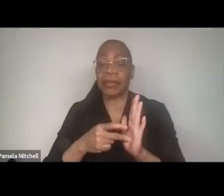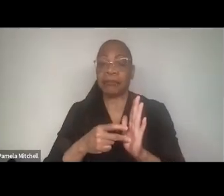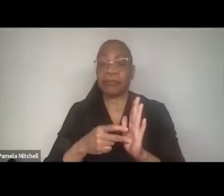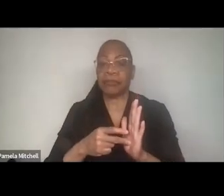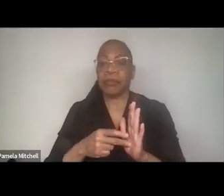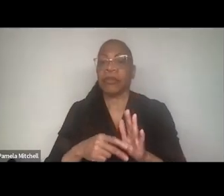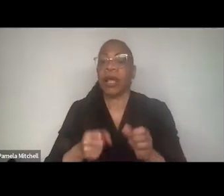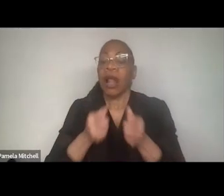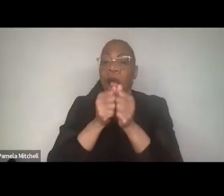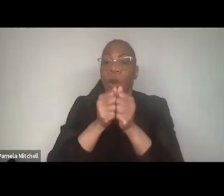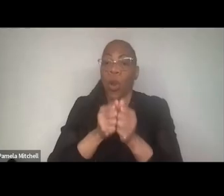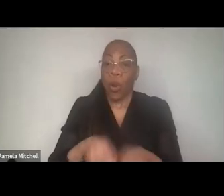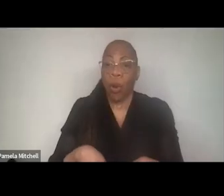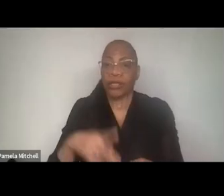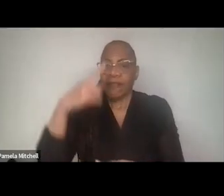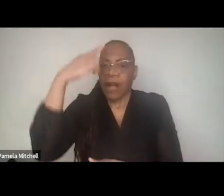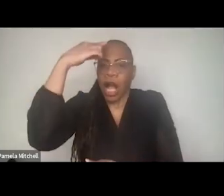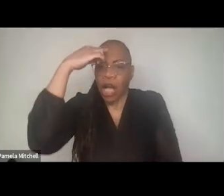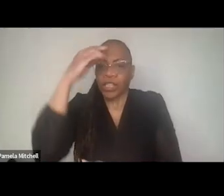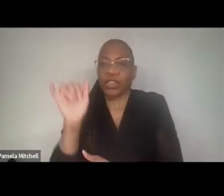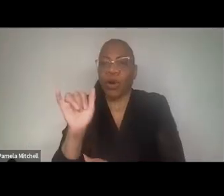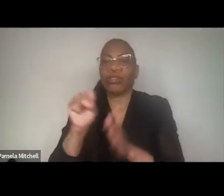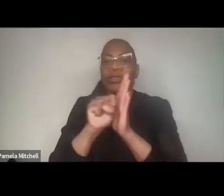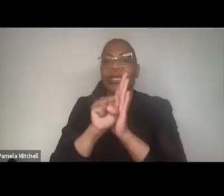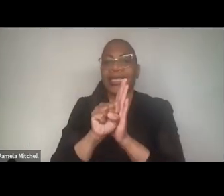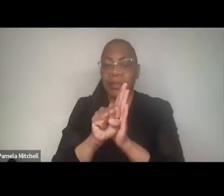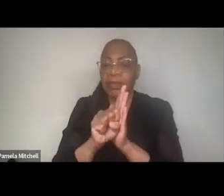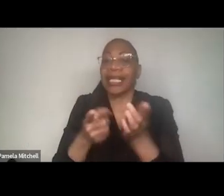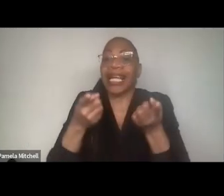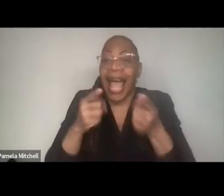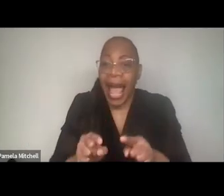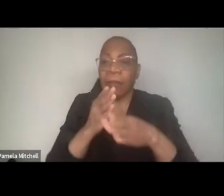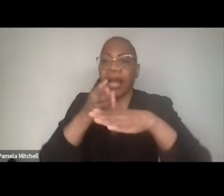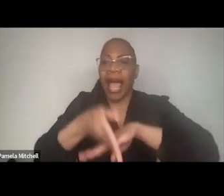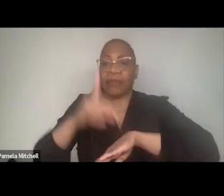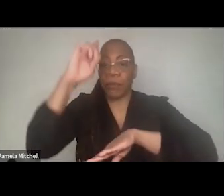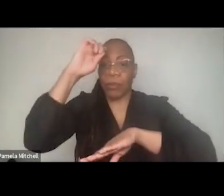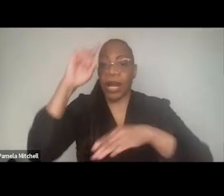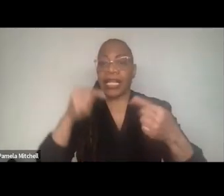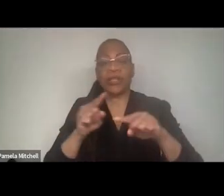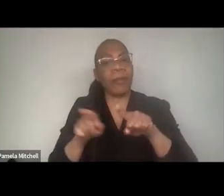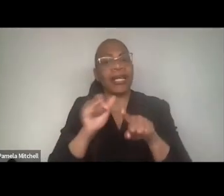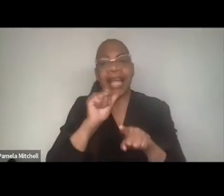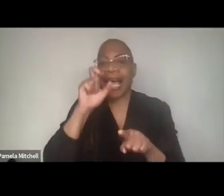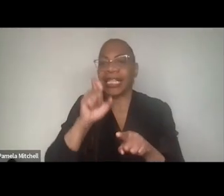La pérdida de conciencia también es un síntoma que puede acompañar después de una lesión cerebral, pero no es necesario perder la conciencia